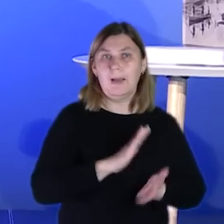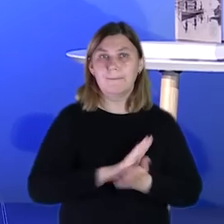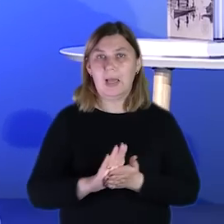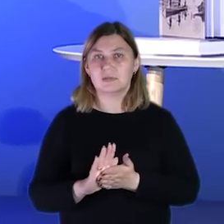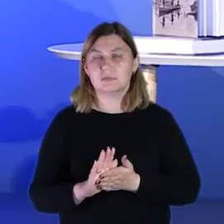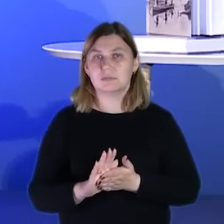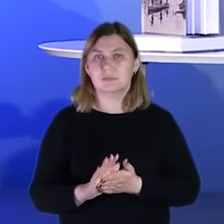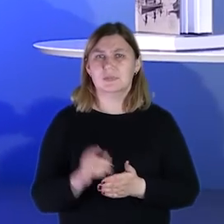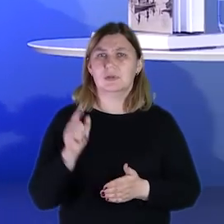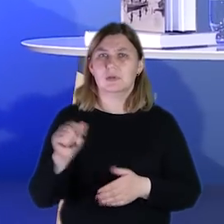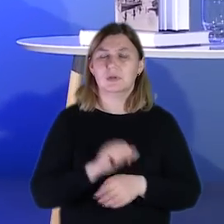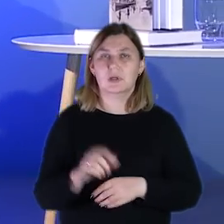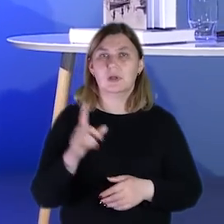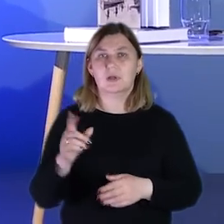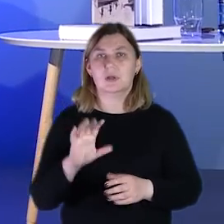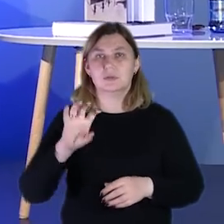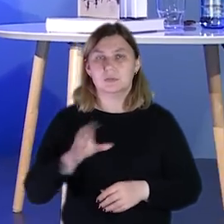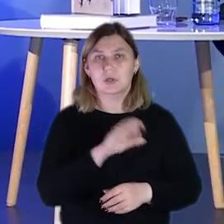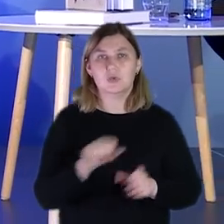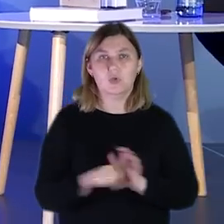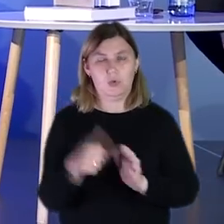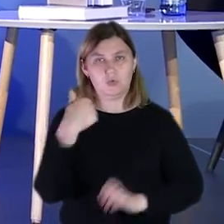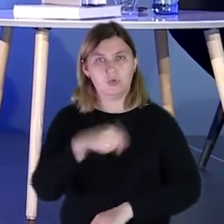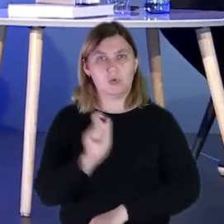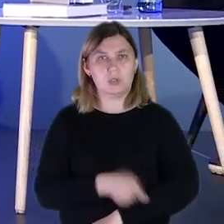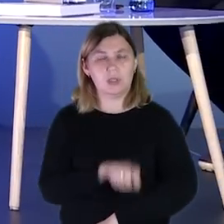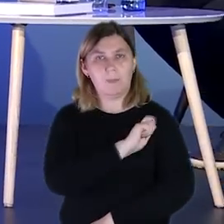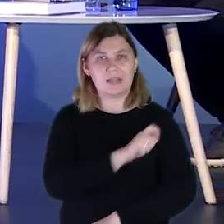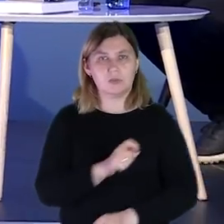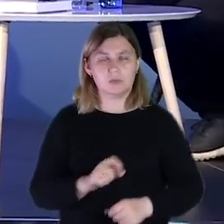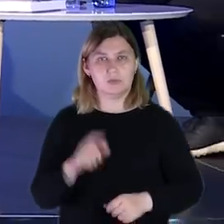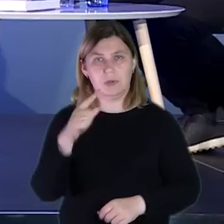zaplecza czy jakiegokolwiek etapu nawet 100 km w głąb w Związku Radzieckiego.